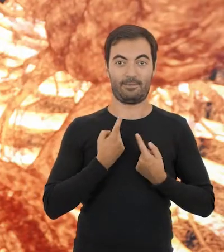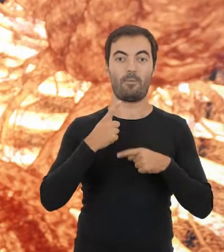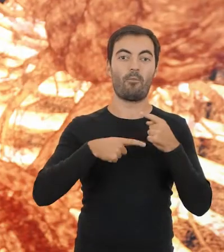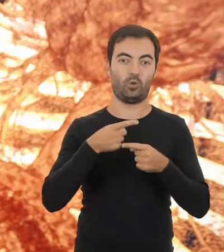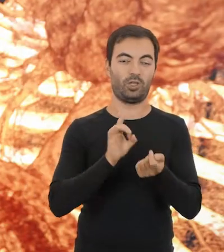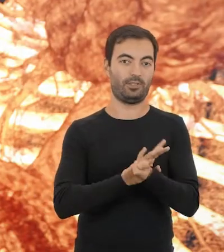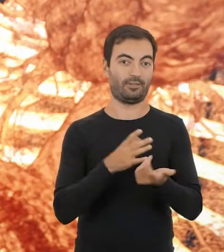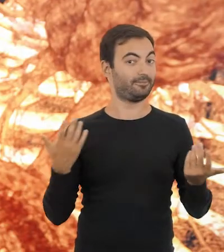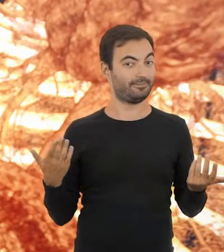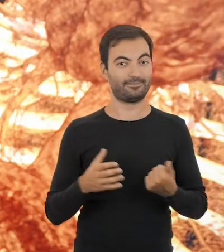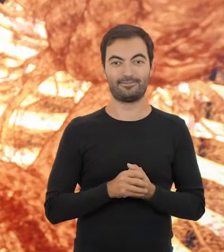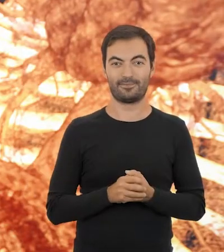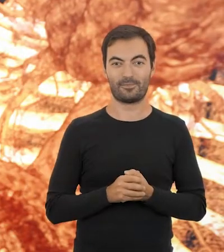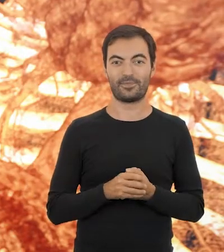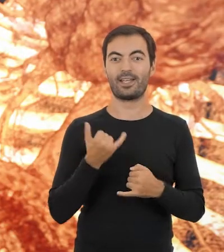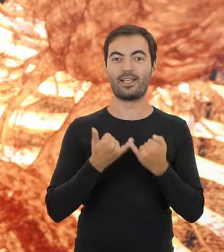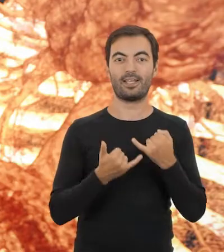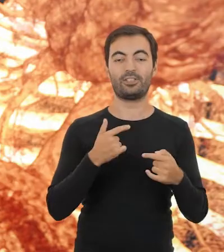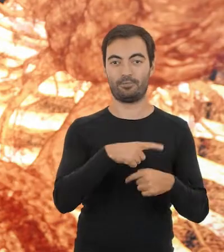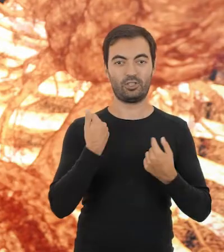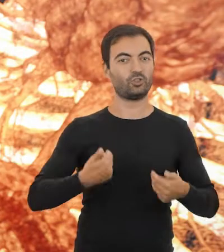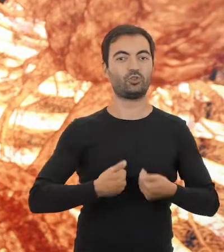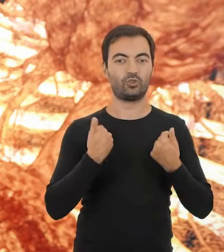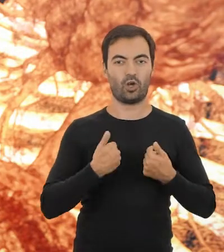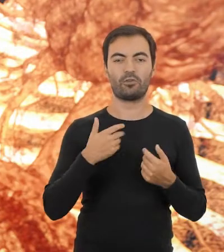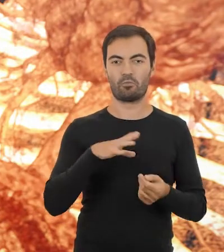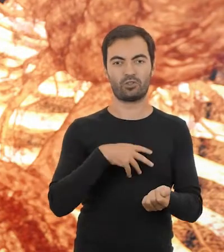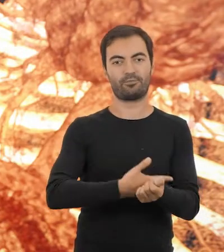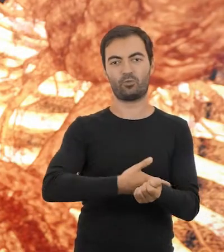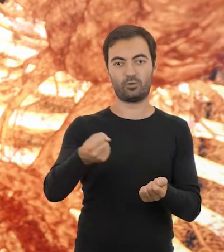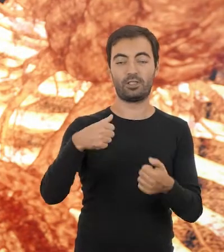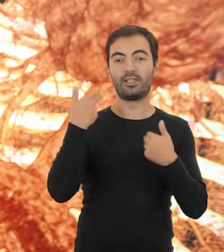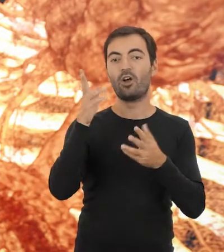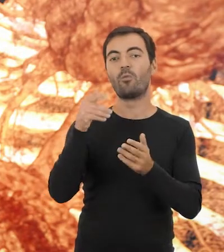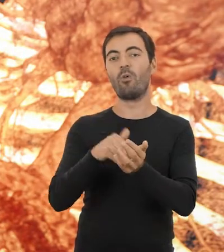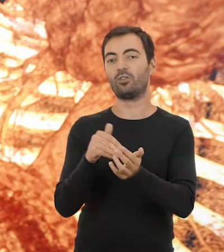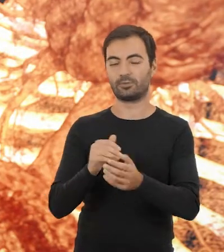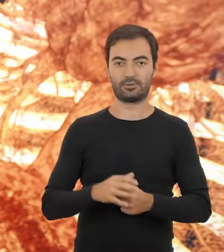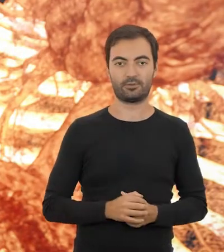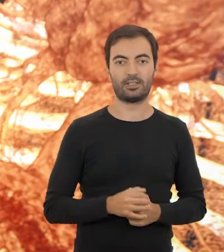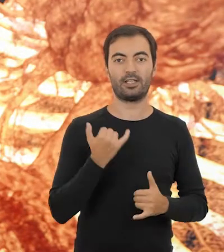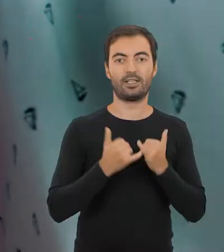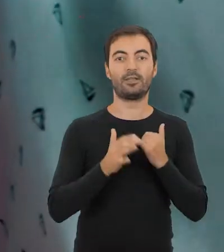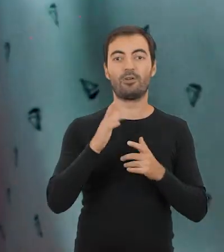Gdy jesteśmy zdrowi, możemy ją oddawać osobom potrzebującym, gdy będziemy to robili w sposób racjonalny